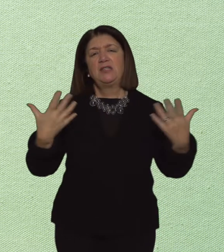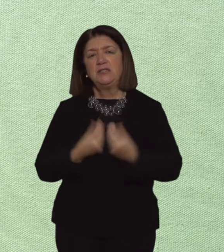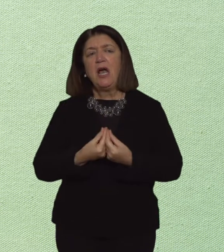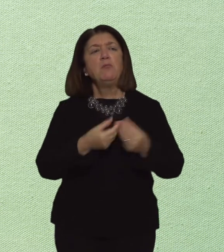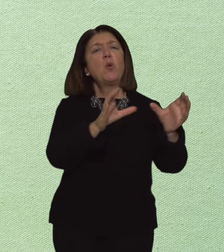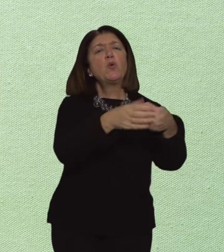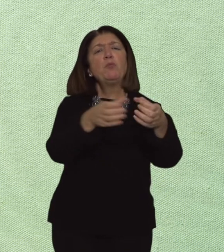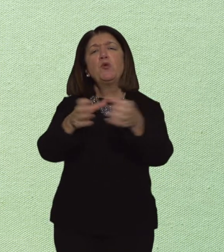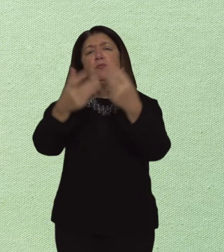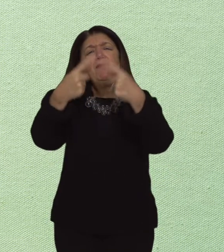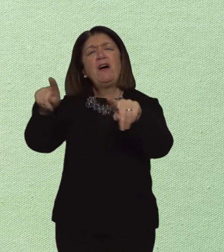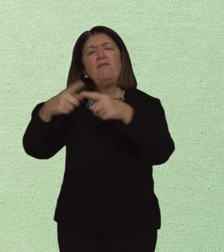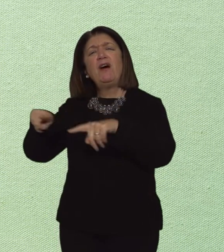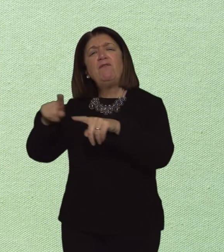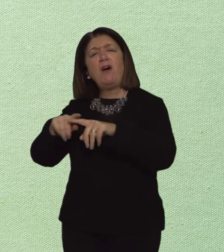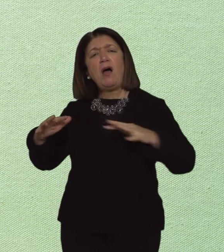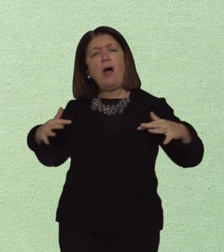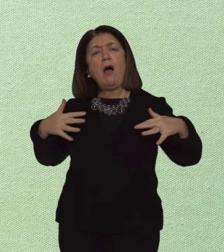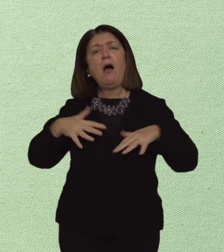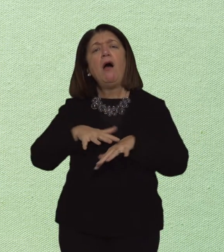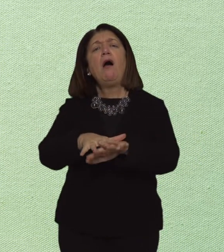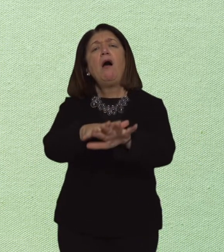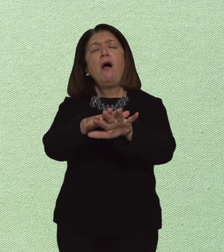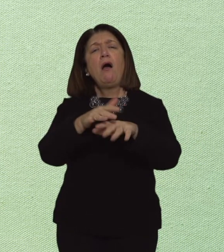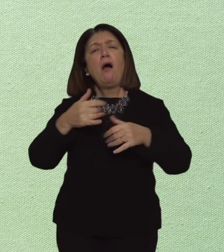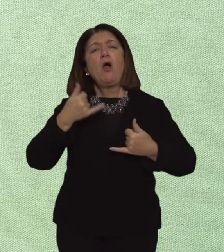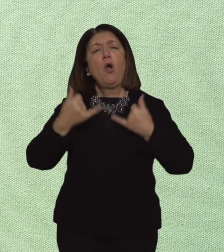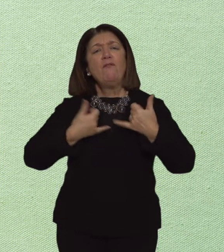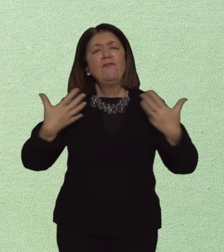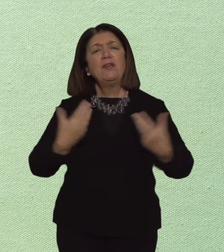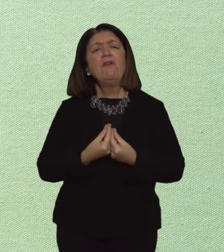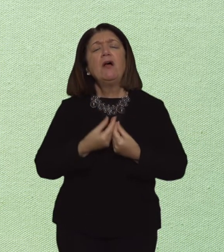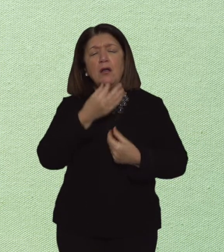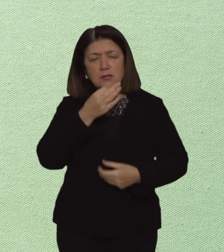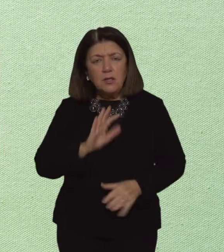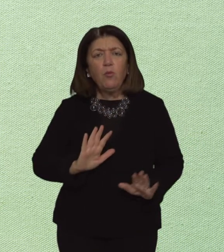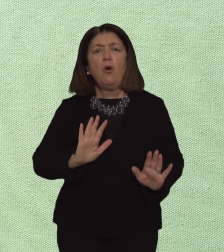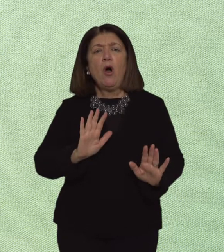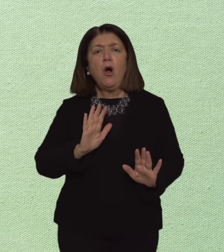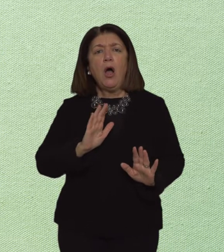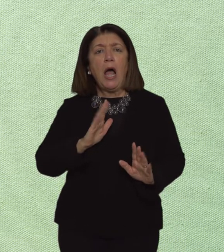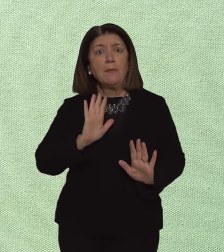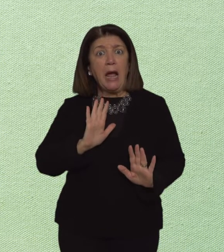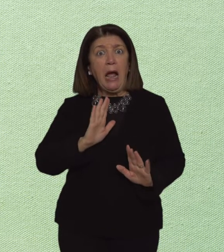creare un ambiente di convivenza senza dover rinunciare, senza dover mettere da parte,